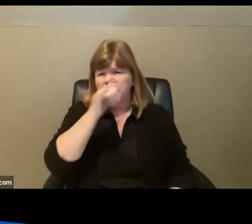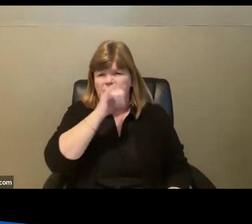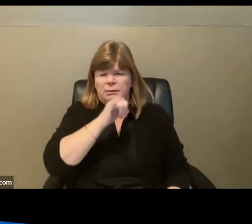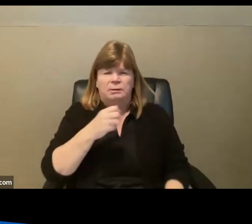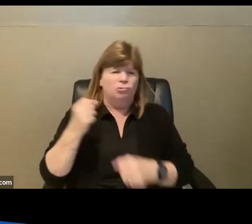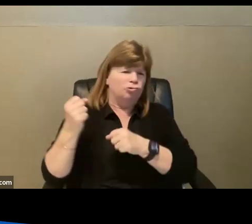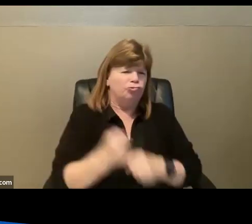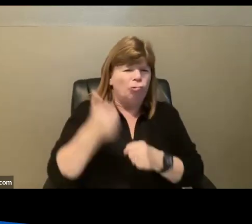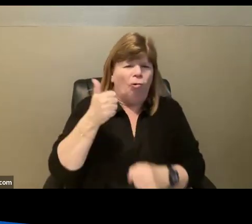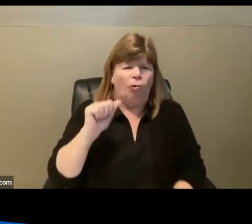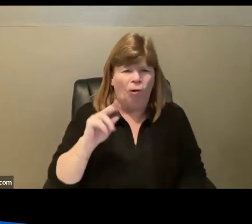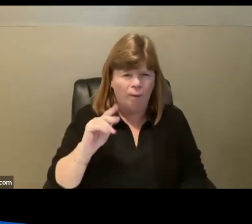Esas son tus primeras generaciones.